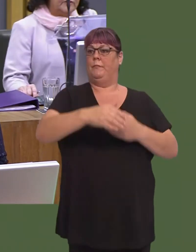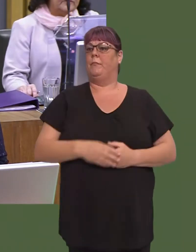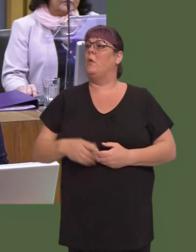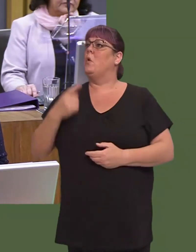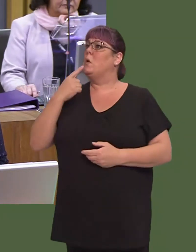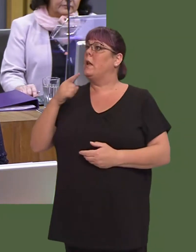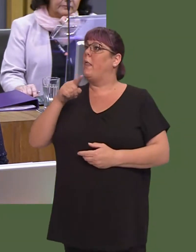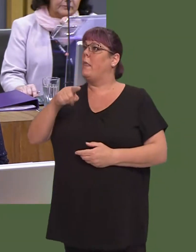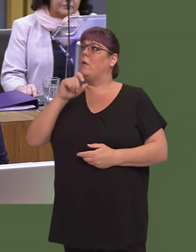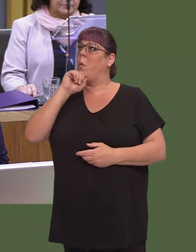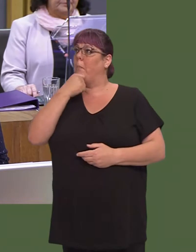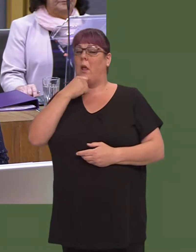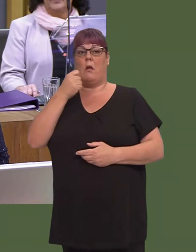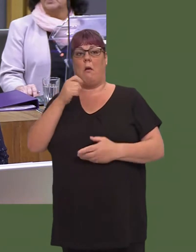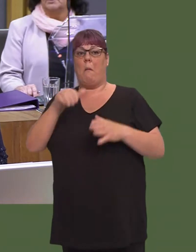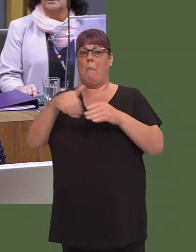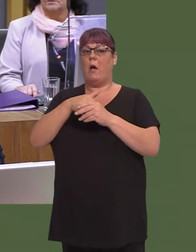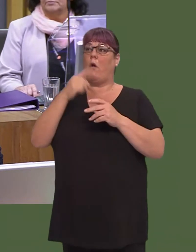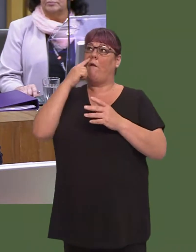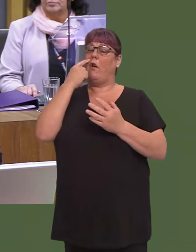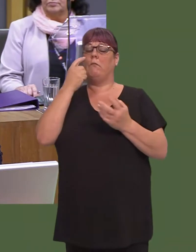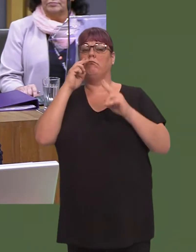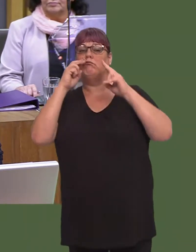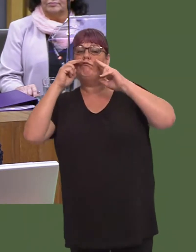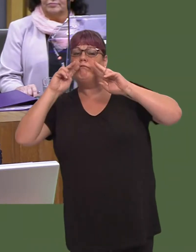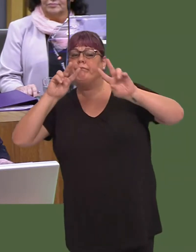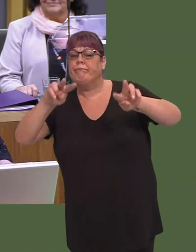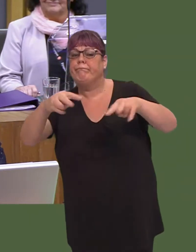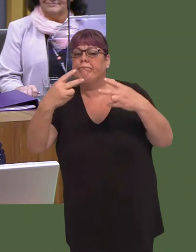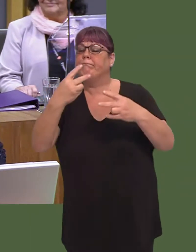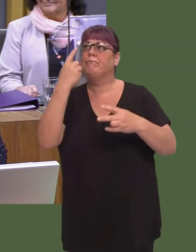rydych chi'n ei gynnal fel Llywodraeth, a fyddwch chi'n edrych i mewn i hyn? Oherwydd